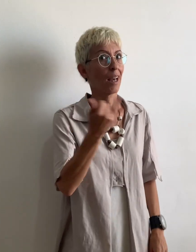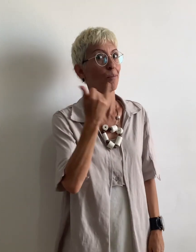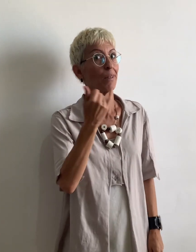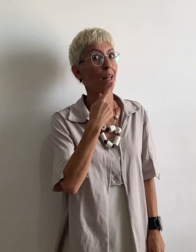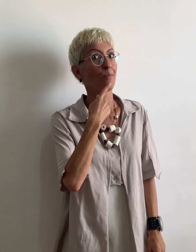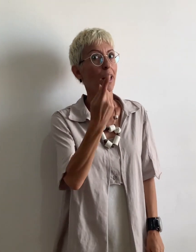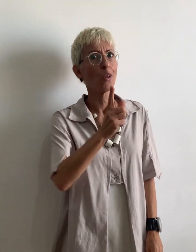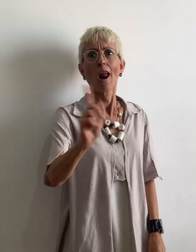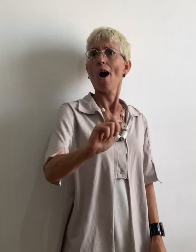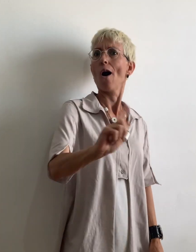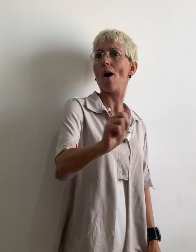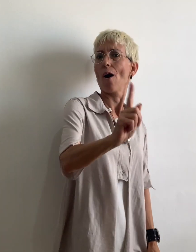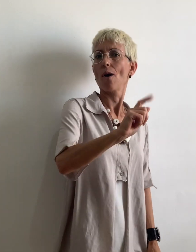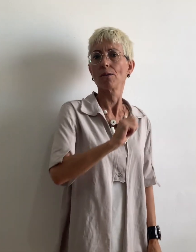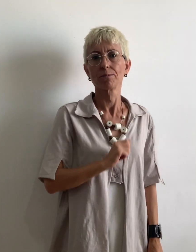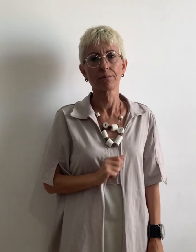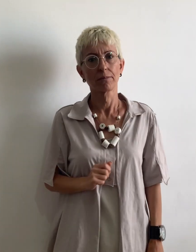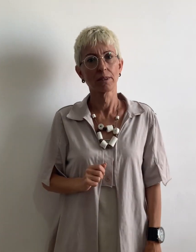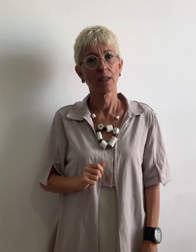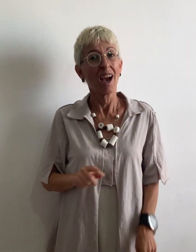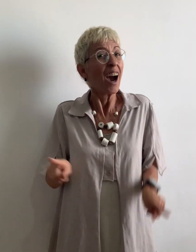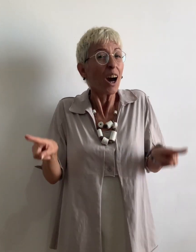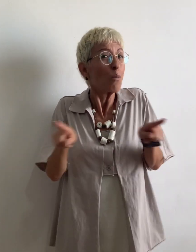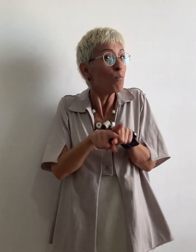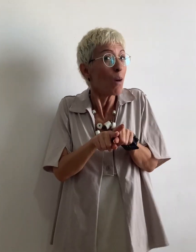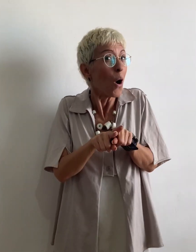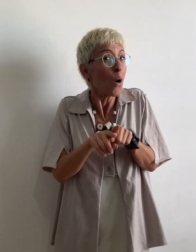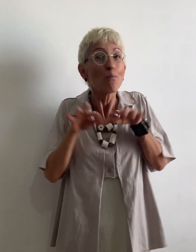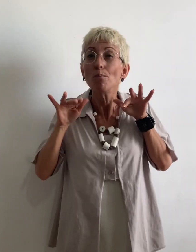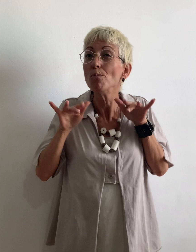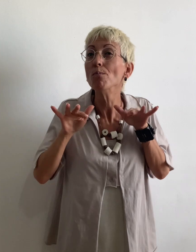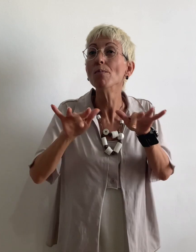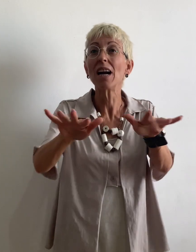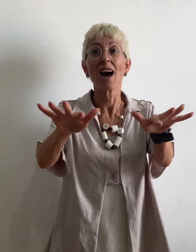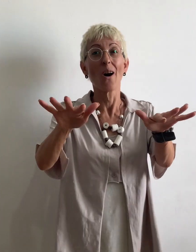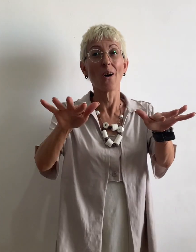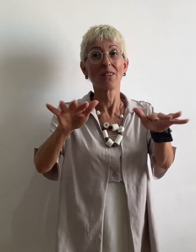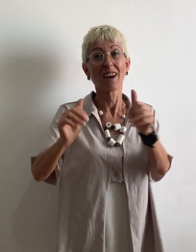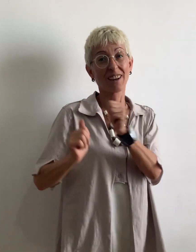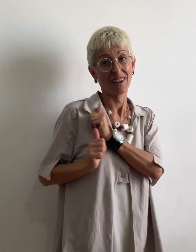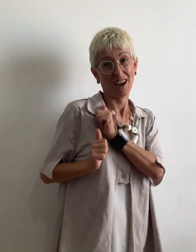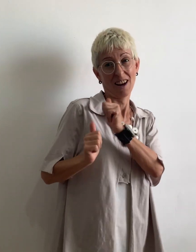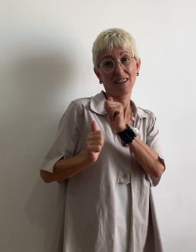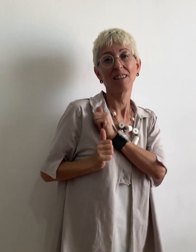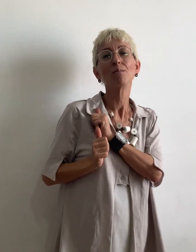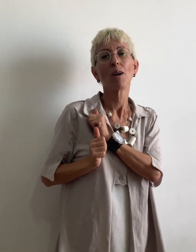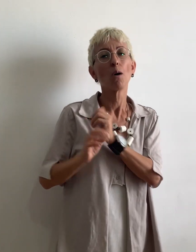תָּמִיד אָמַרְנוּ "לֹא" כְּמוֹ מִלְּיוֹן חַיָּלִים